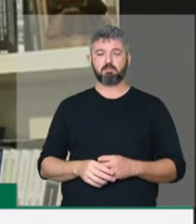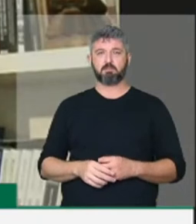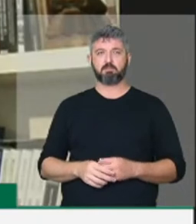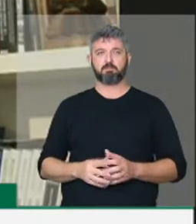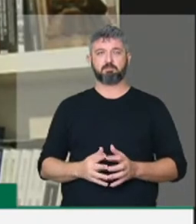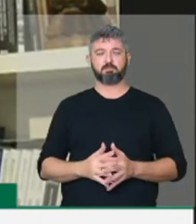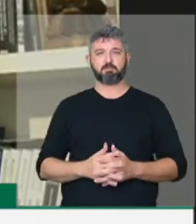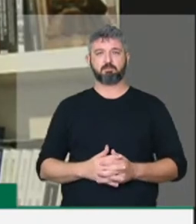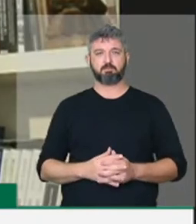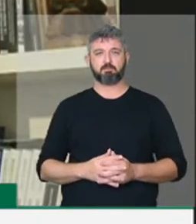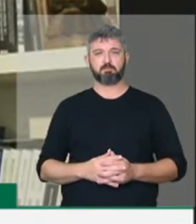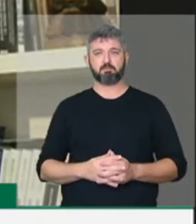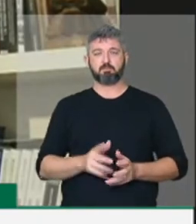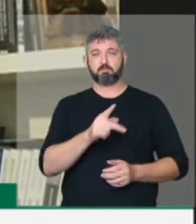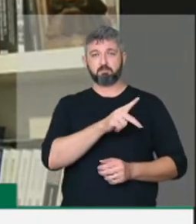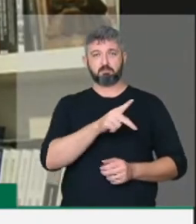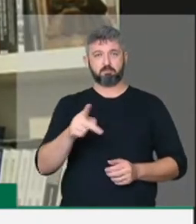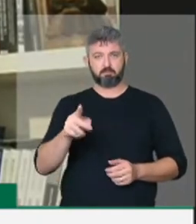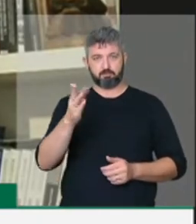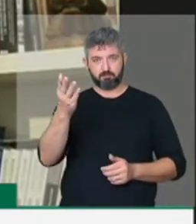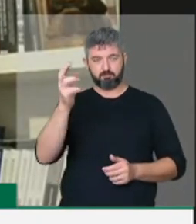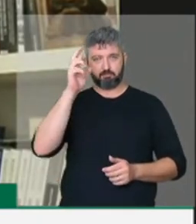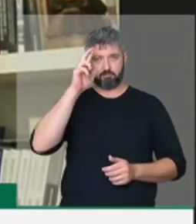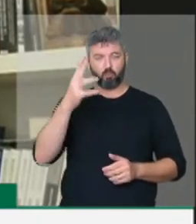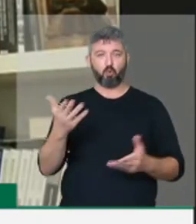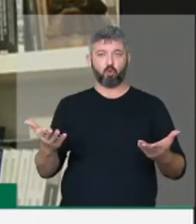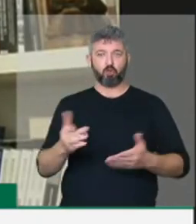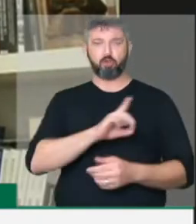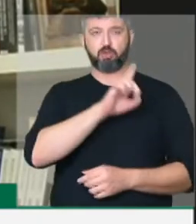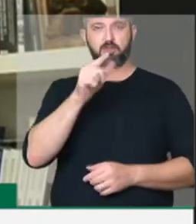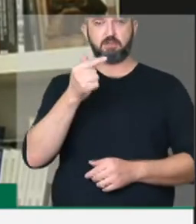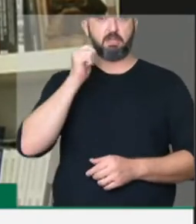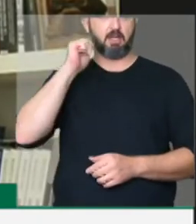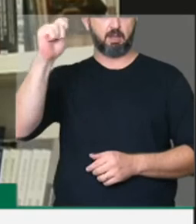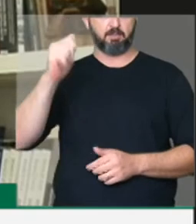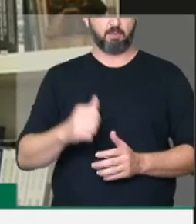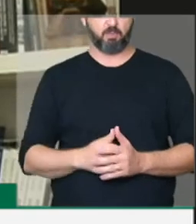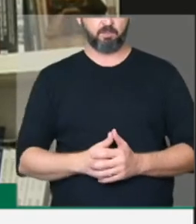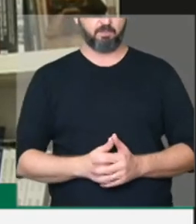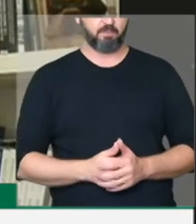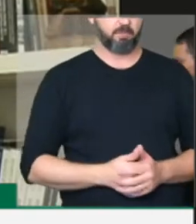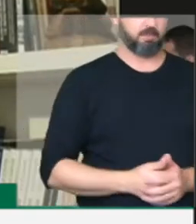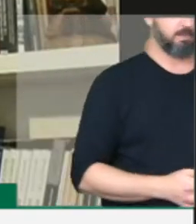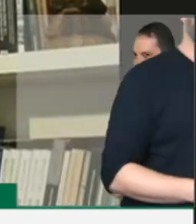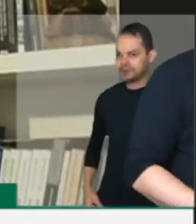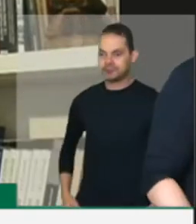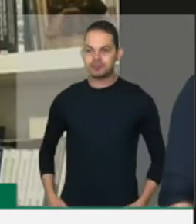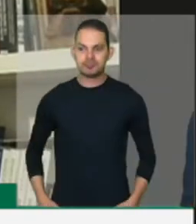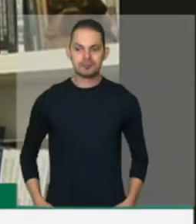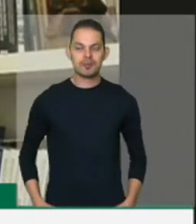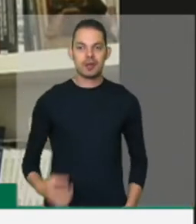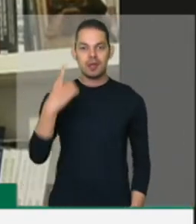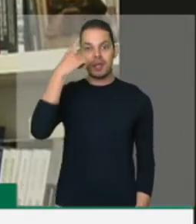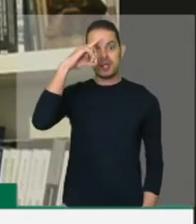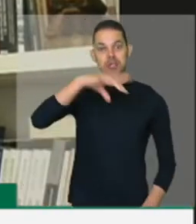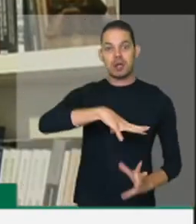PELO TEMPO DE LÍDER? -- [DEPUTADO]: OBRIGADO SENHOR PRESIDENTE, HOJE DIA 7 DE ABRIL, DIA MUNDIAL DA SAÚ DE. SUBO A ESSA TRIBUNA PARA